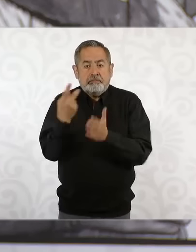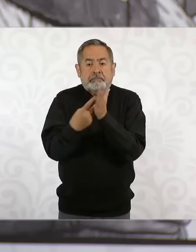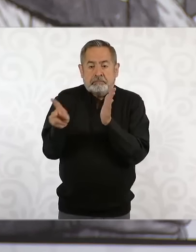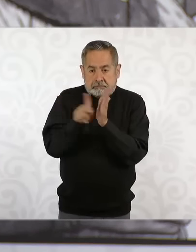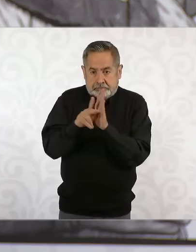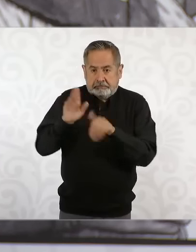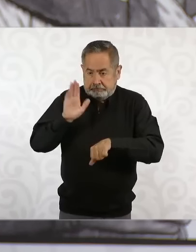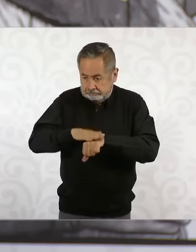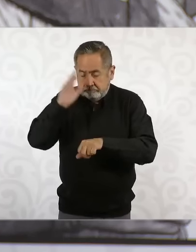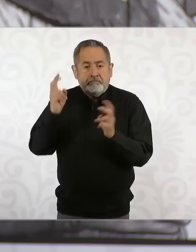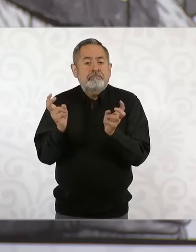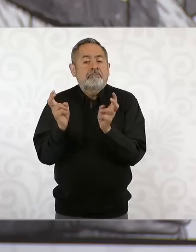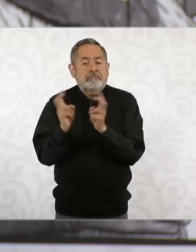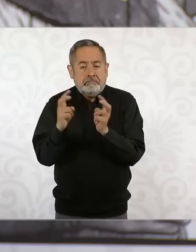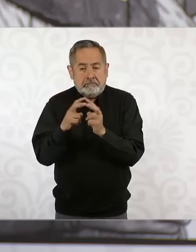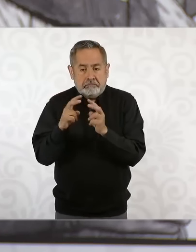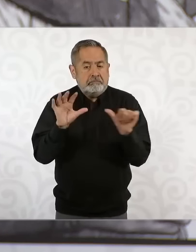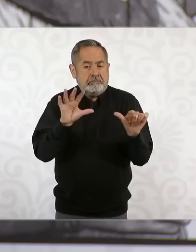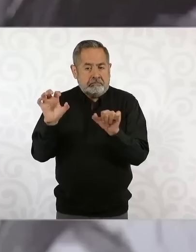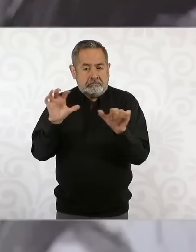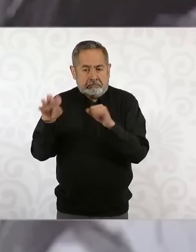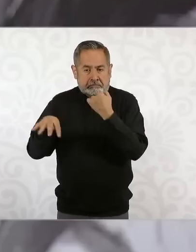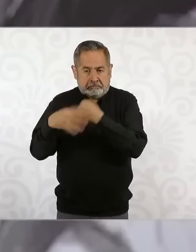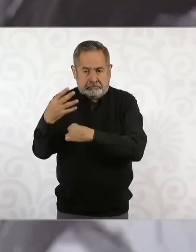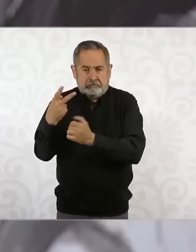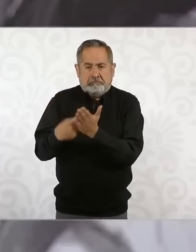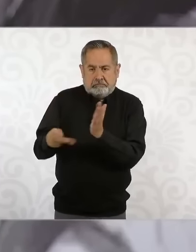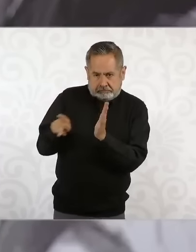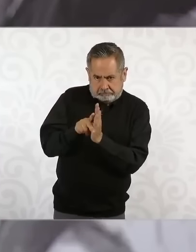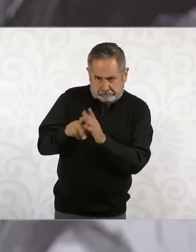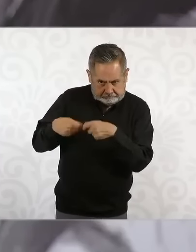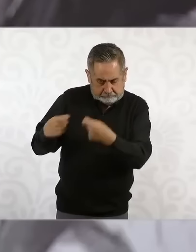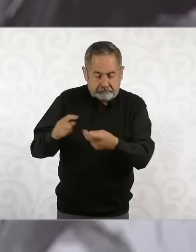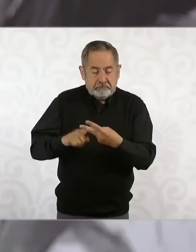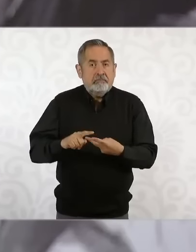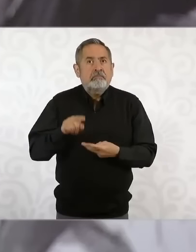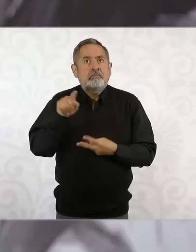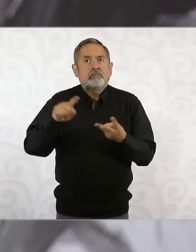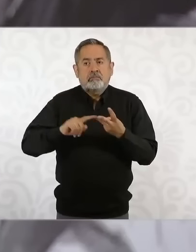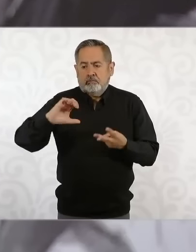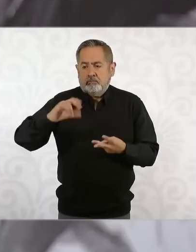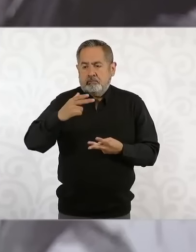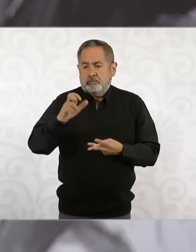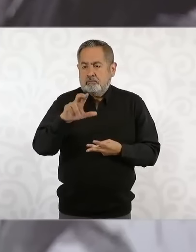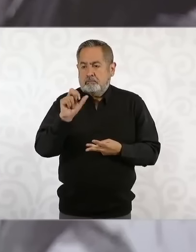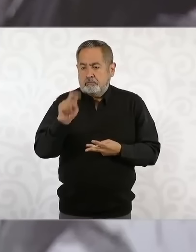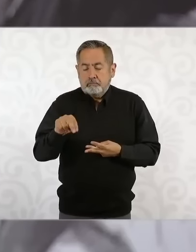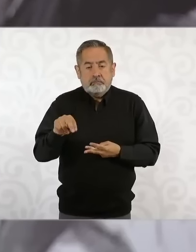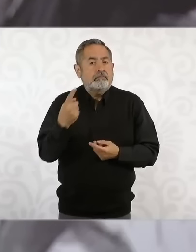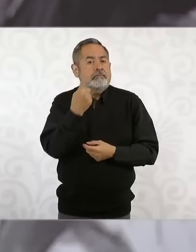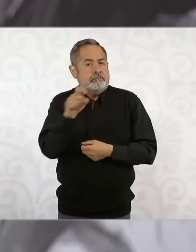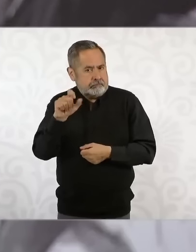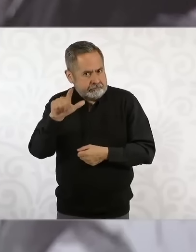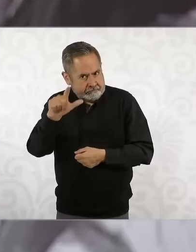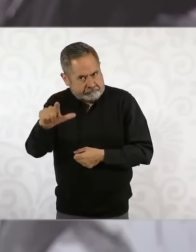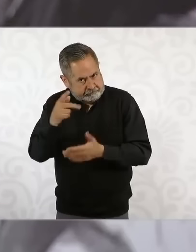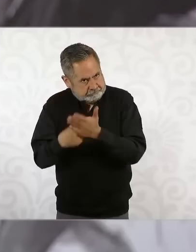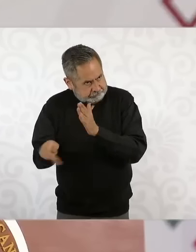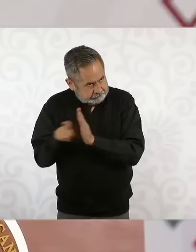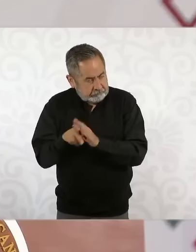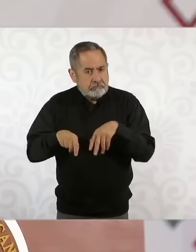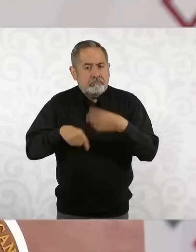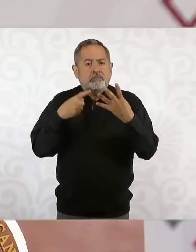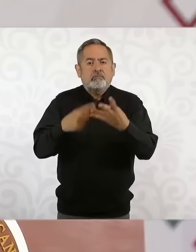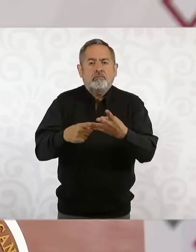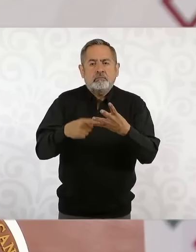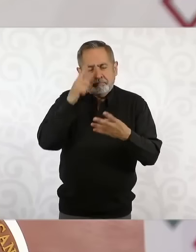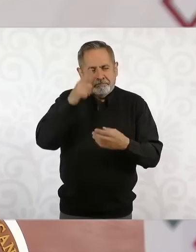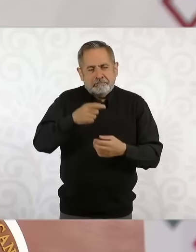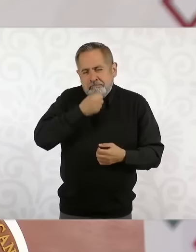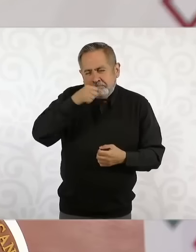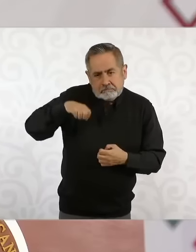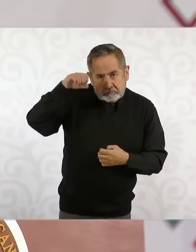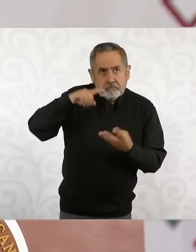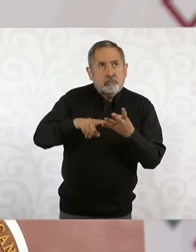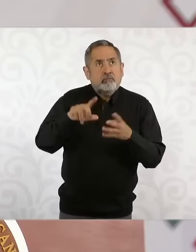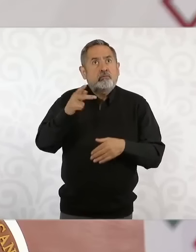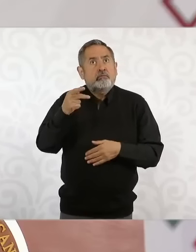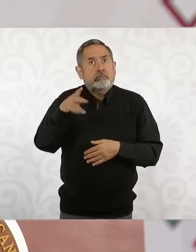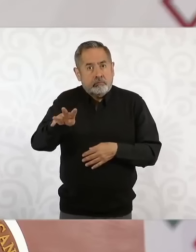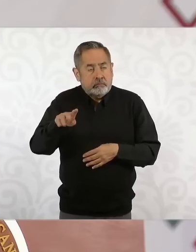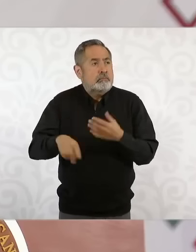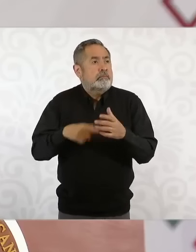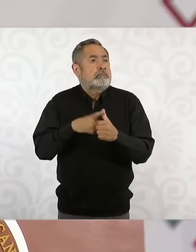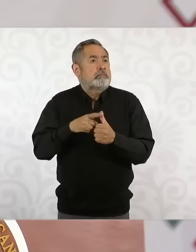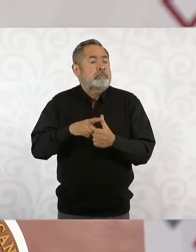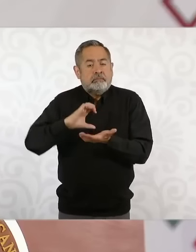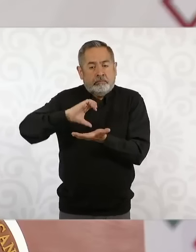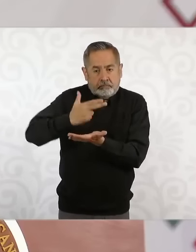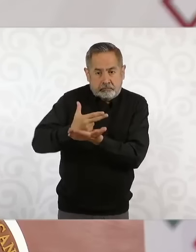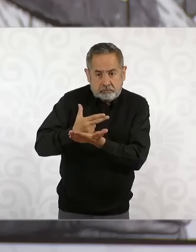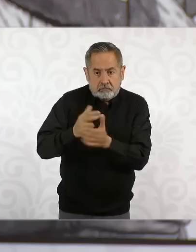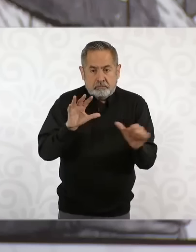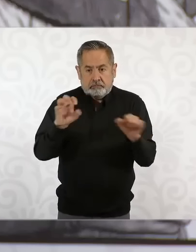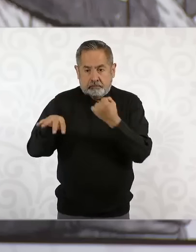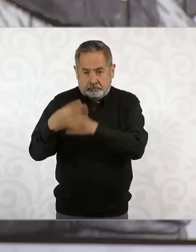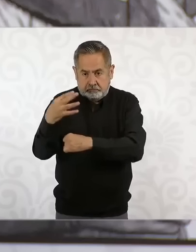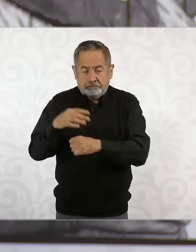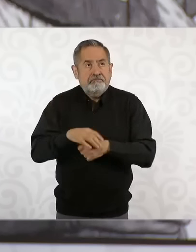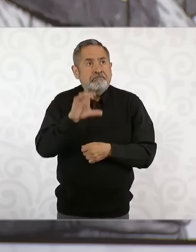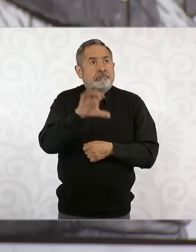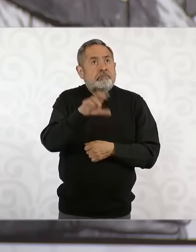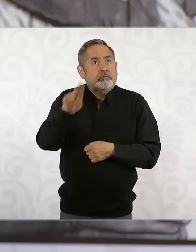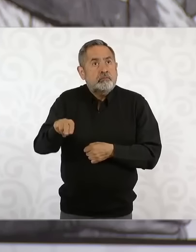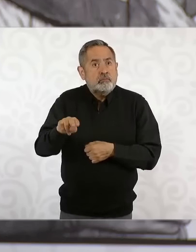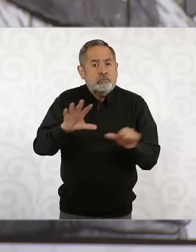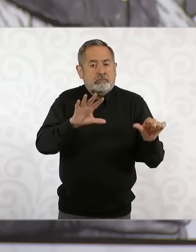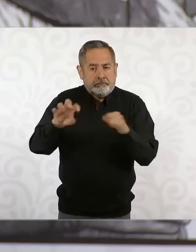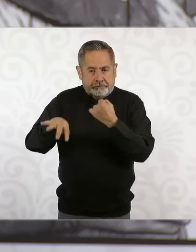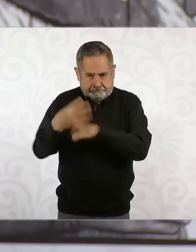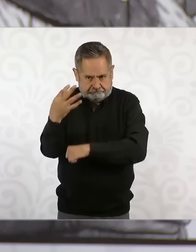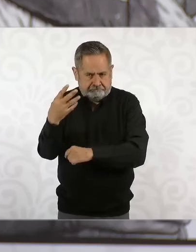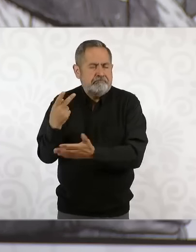En Tampico 614, en Chercherán serán 117. En el geriátrico 89. En Chetumal 614. en Cancún 614,